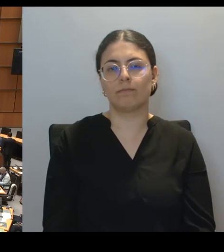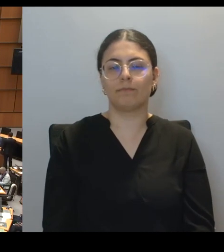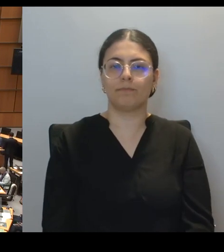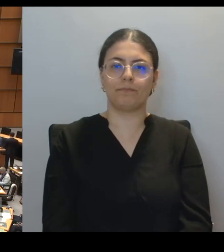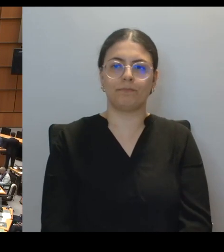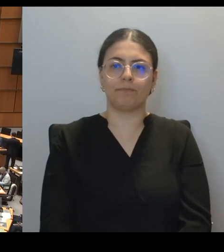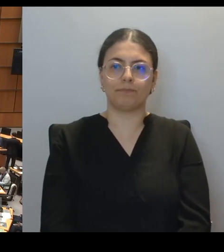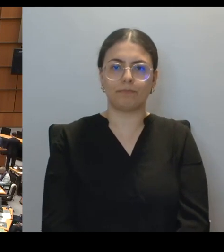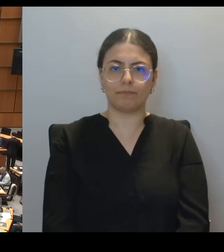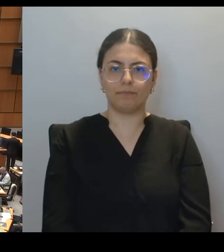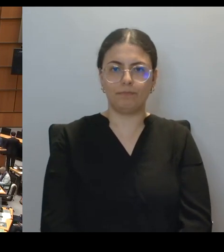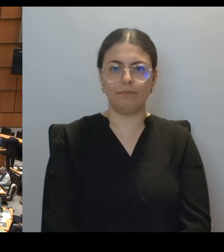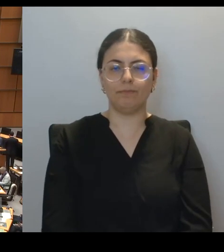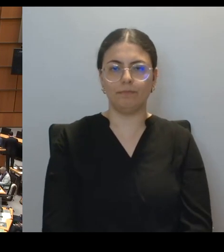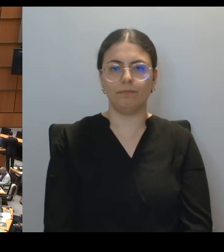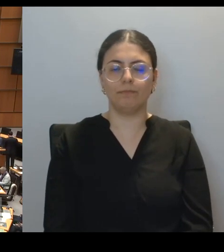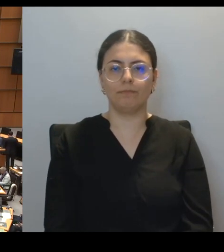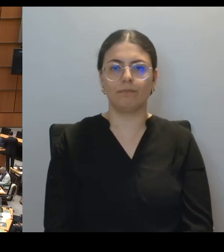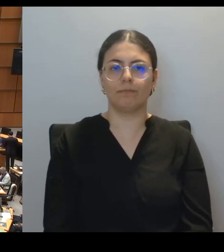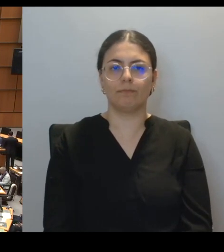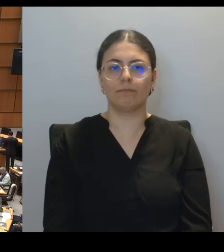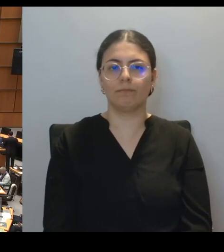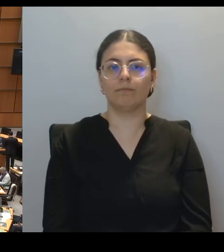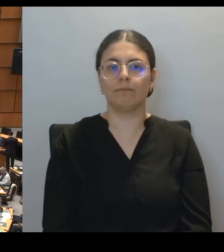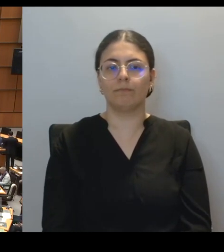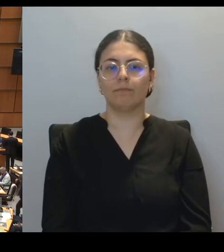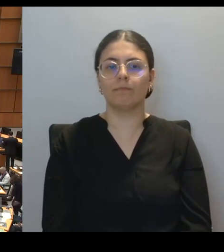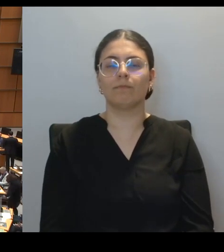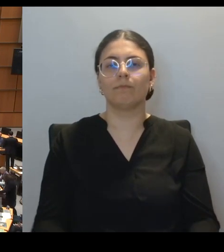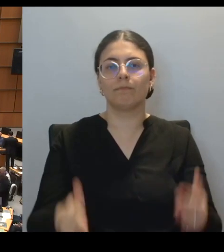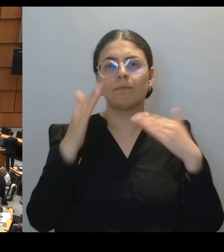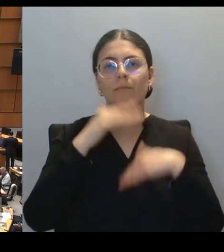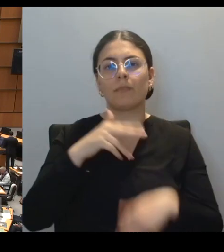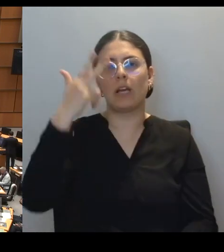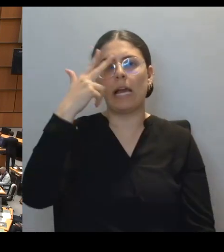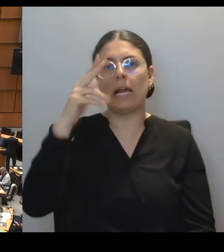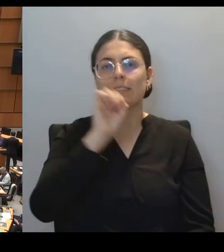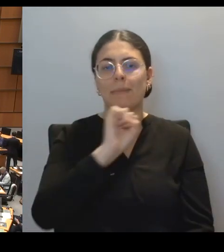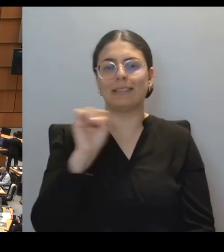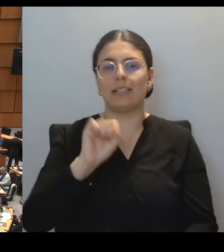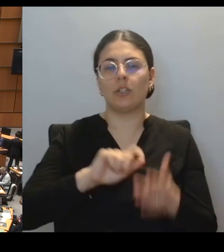Herr Sebastian Schlüsselburg. Frau Katrin Schmidberger. Frau Ines Schmidt